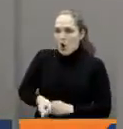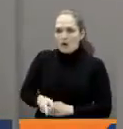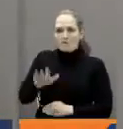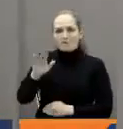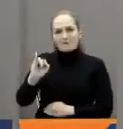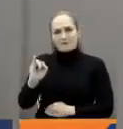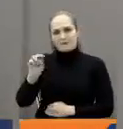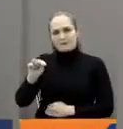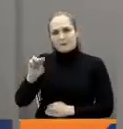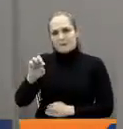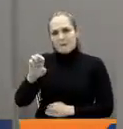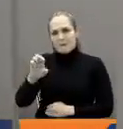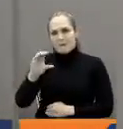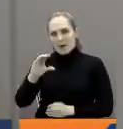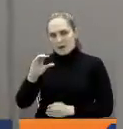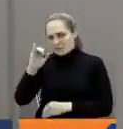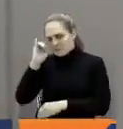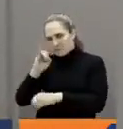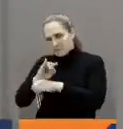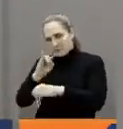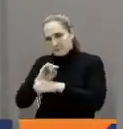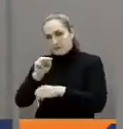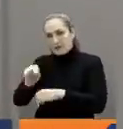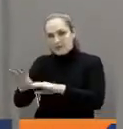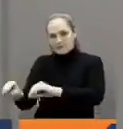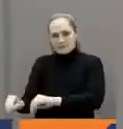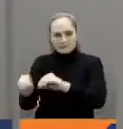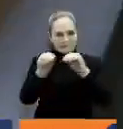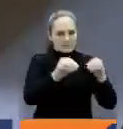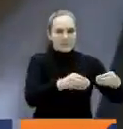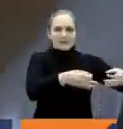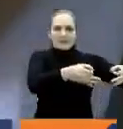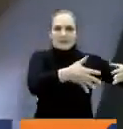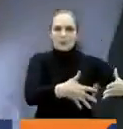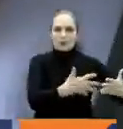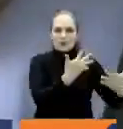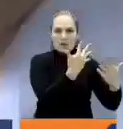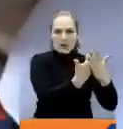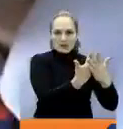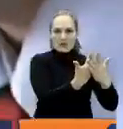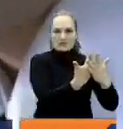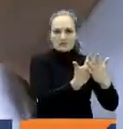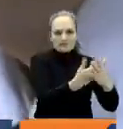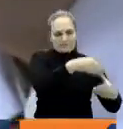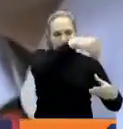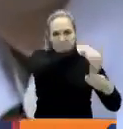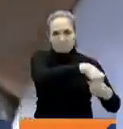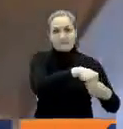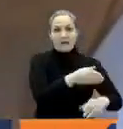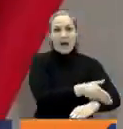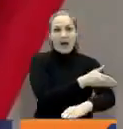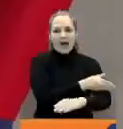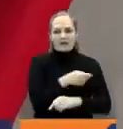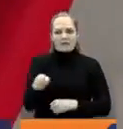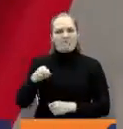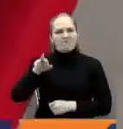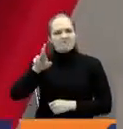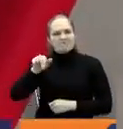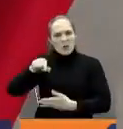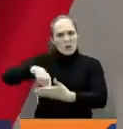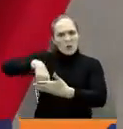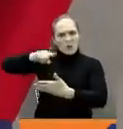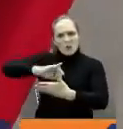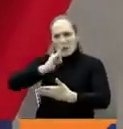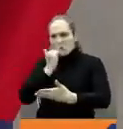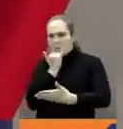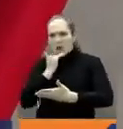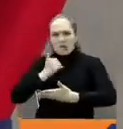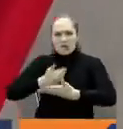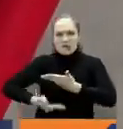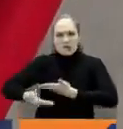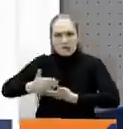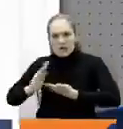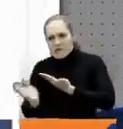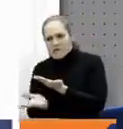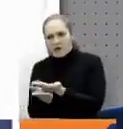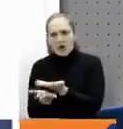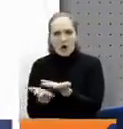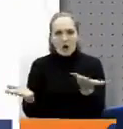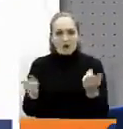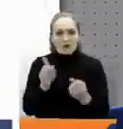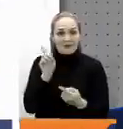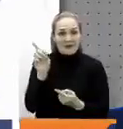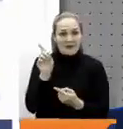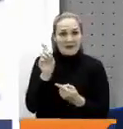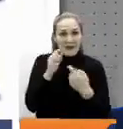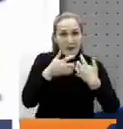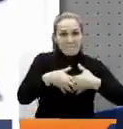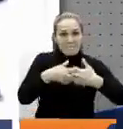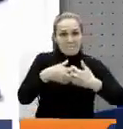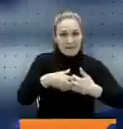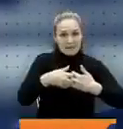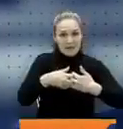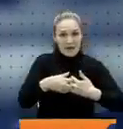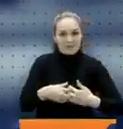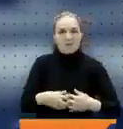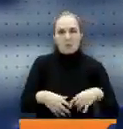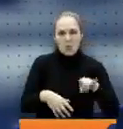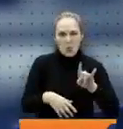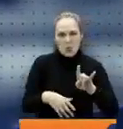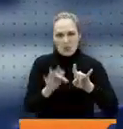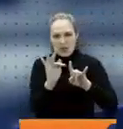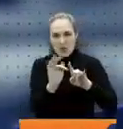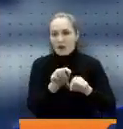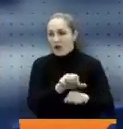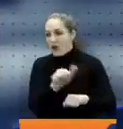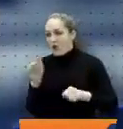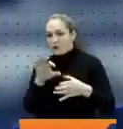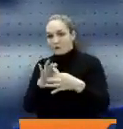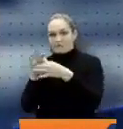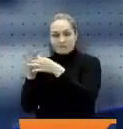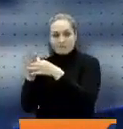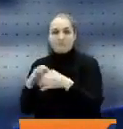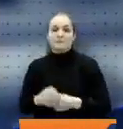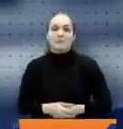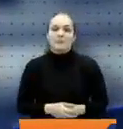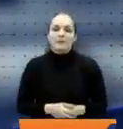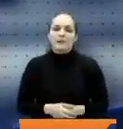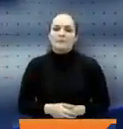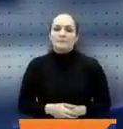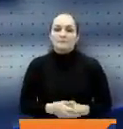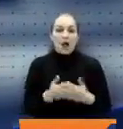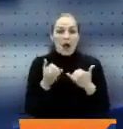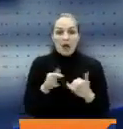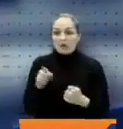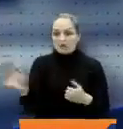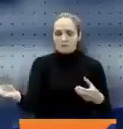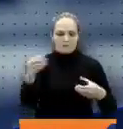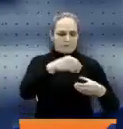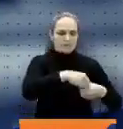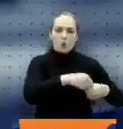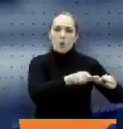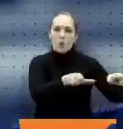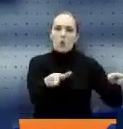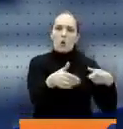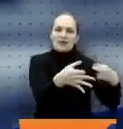su colaboración con la